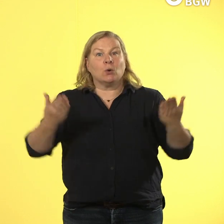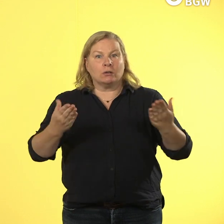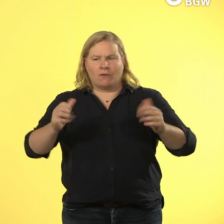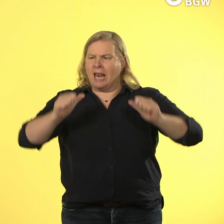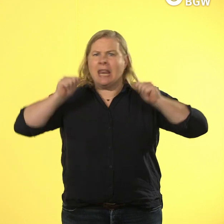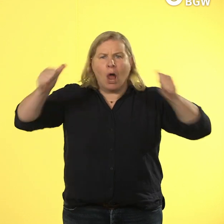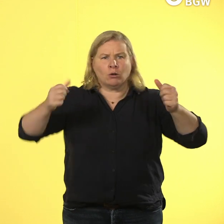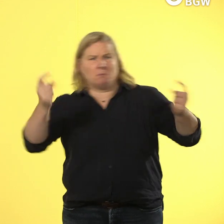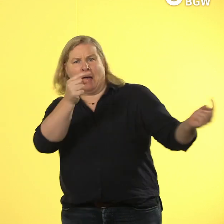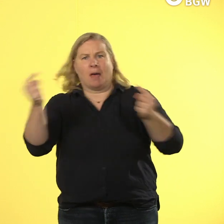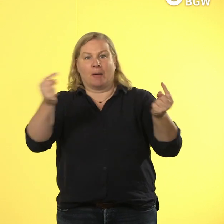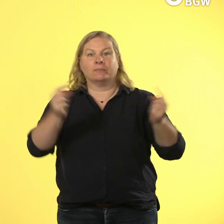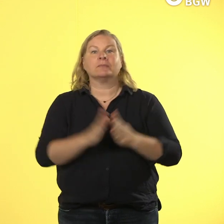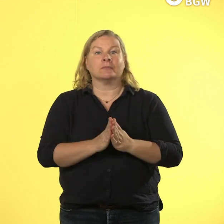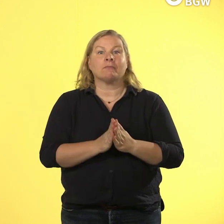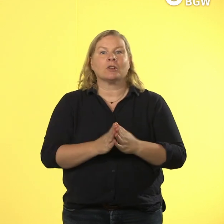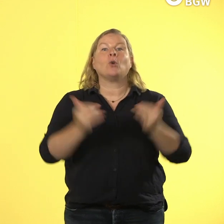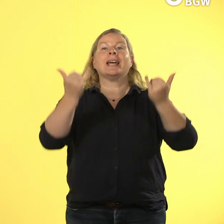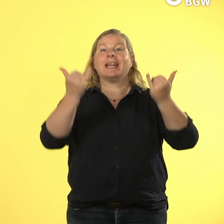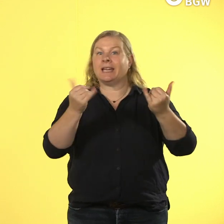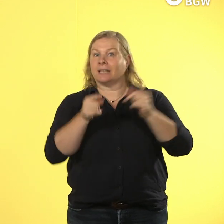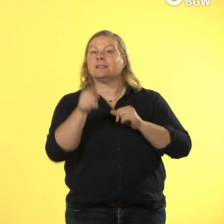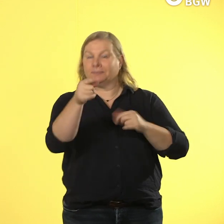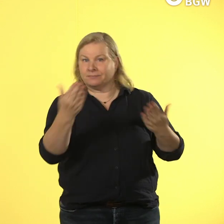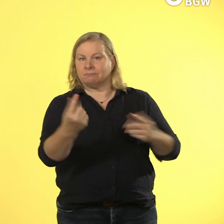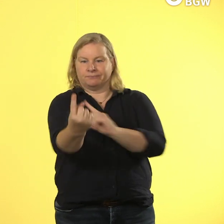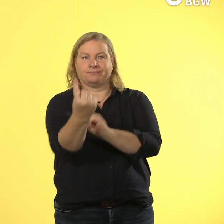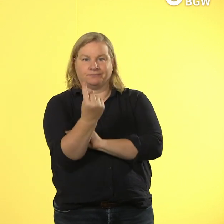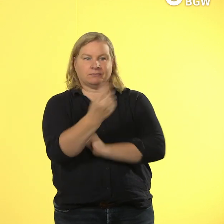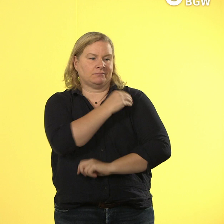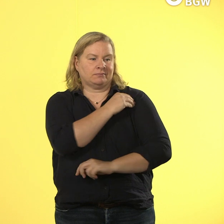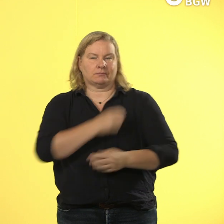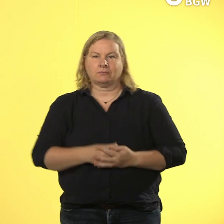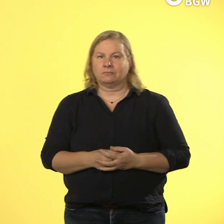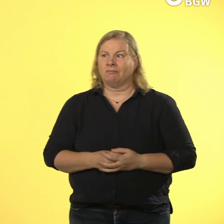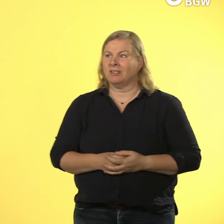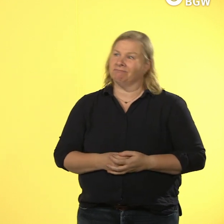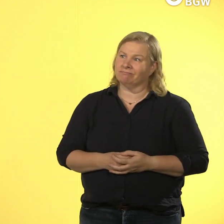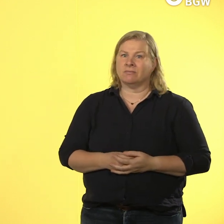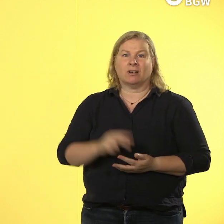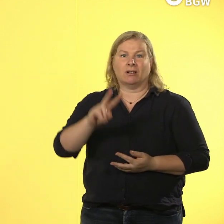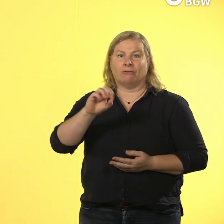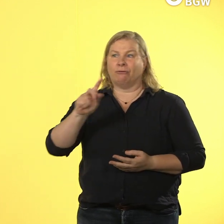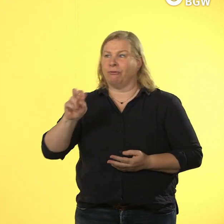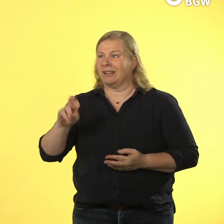Sie kommen jetzt zu mir und sagen hinterher: "Mensch Volker, ich verstehe deine Bedenken, aber ganz ehrlich, wie du gerade eben